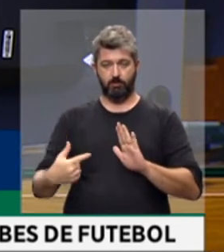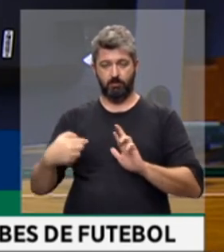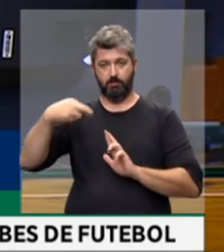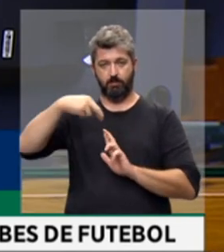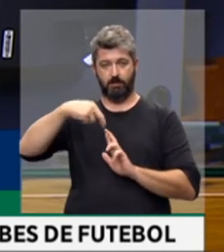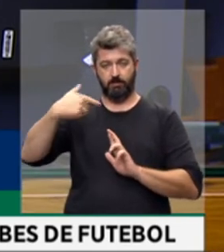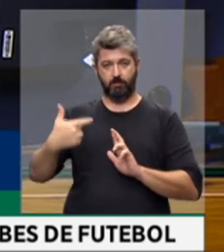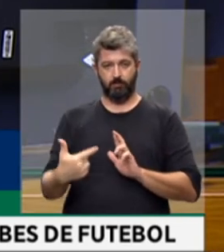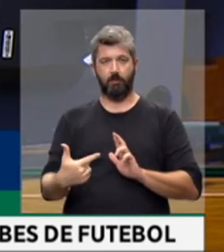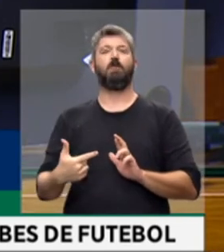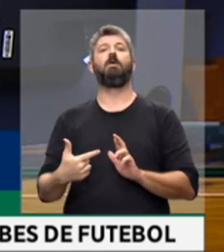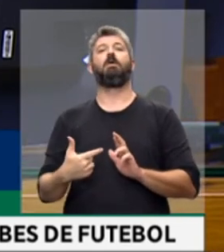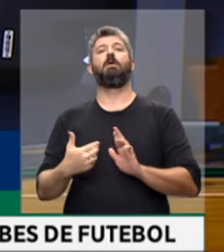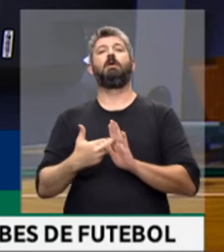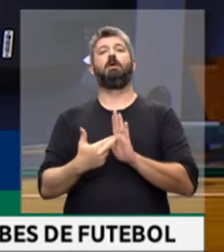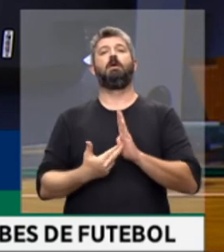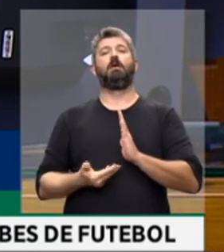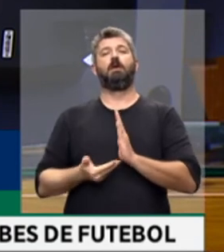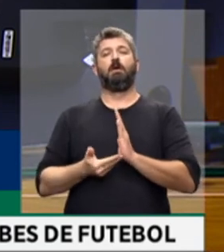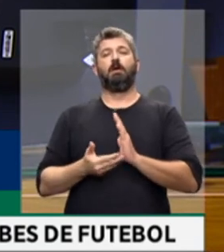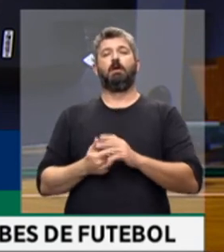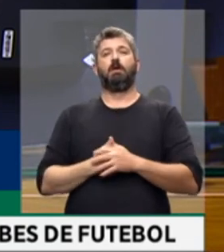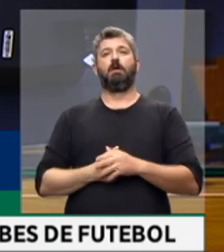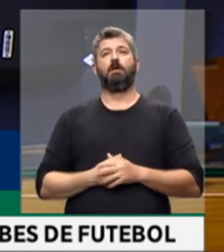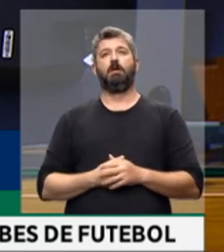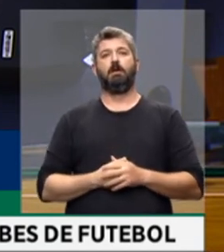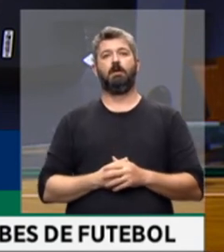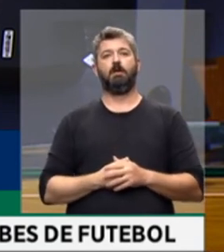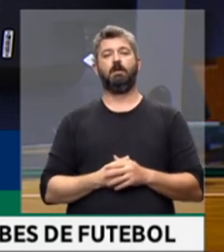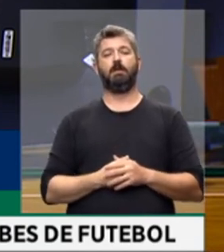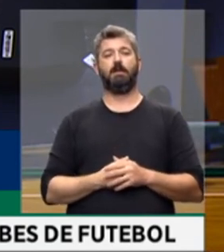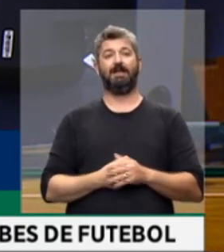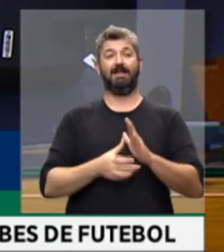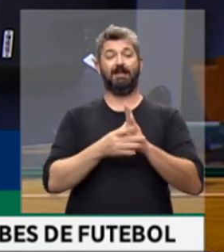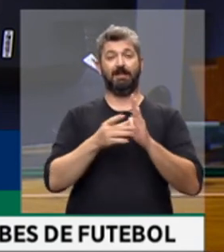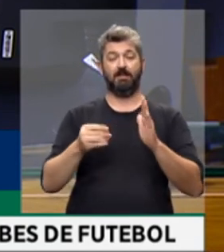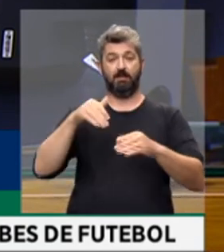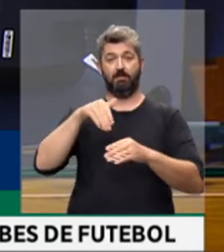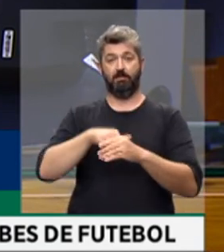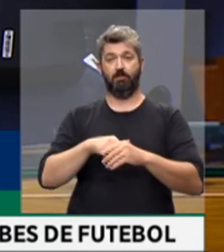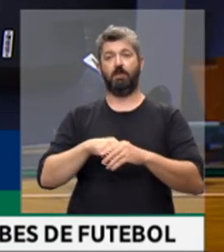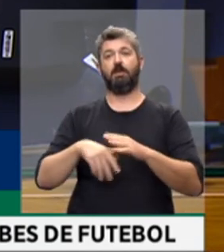[DEPUTADO]: PRESIDENTE, JAY TINHA ORIENTADO, VIU, PRESIDENTE? ERA NÃO. [PRESIDENTE]: OK,